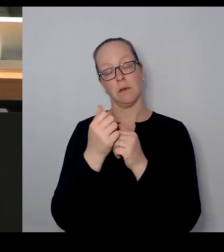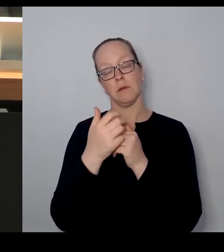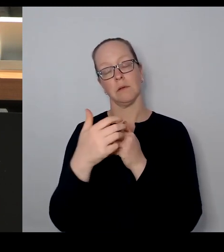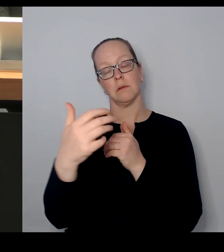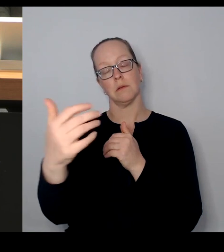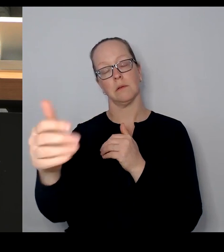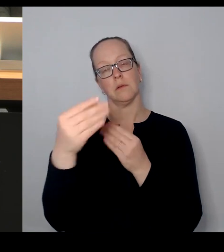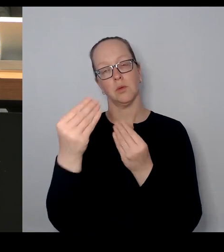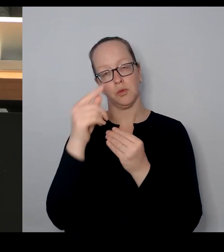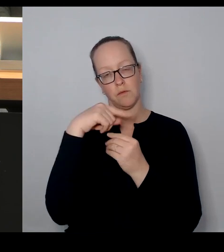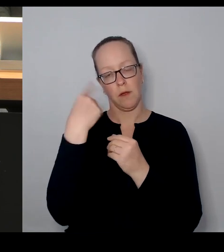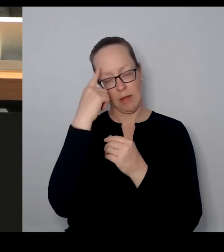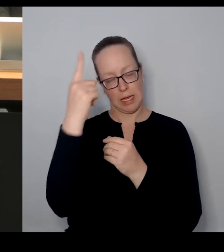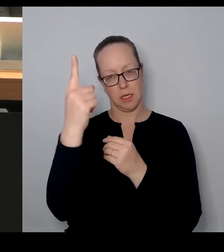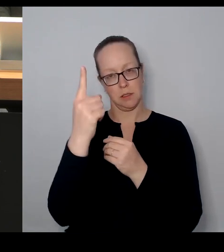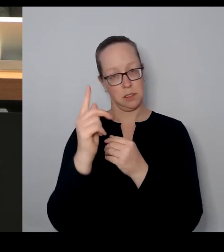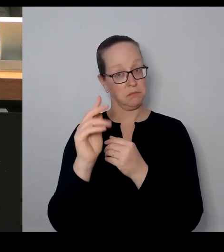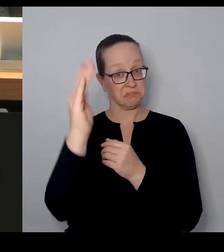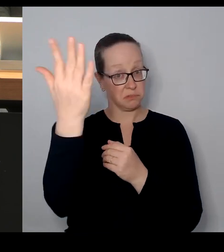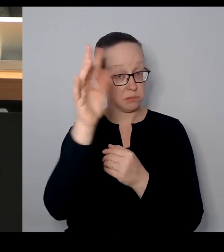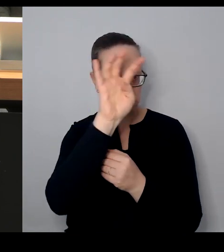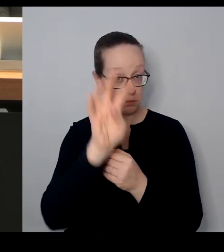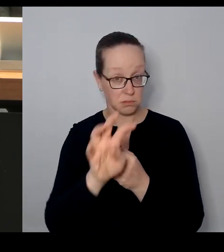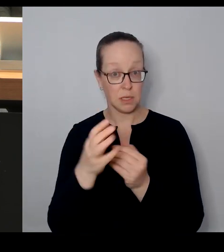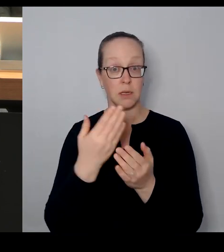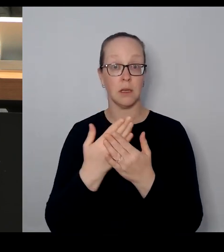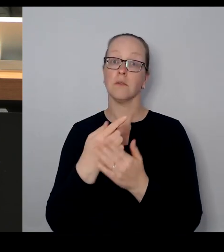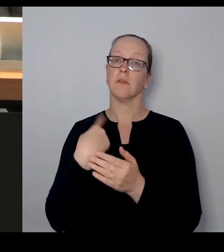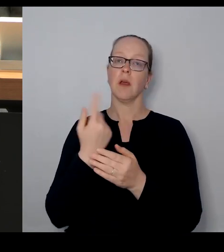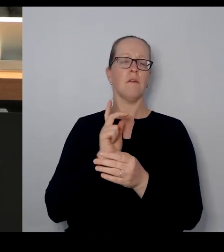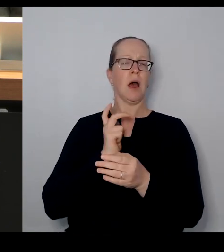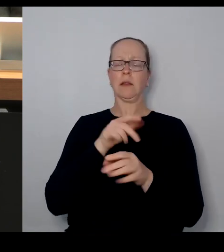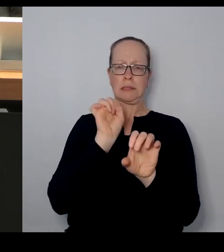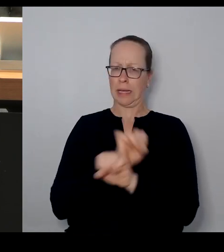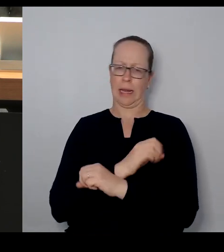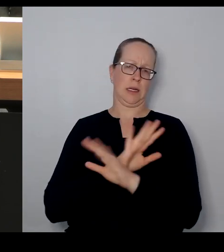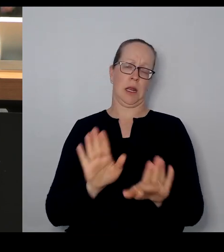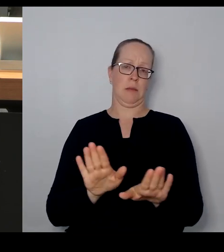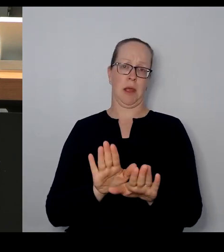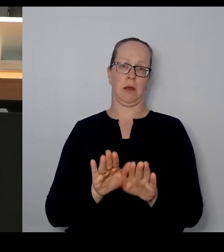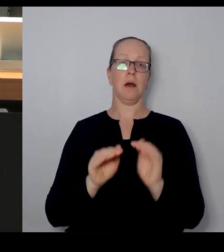warten, bis der Bund das Gesetz geändert hat. Die Bezirke und das Land können vorangehen und einfach